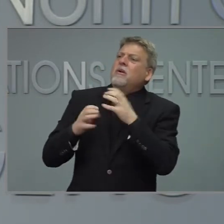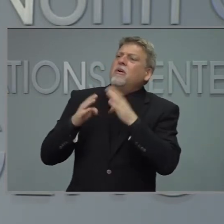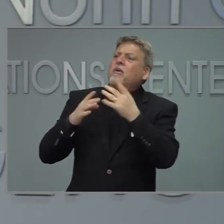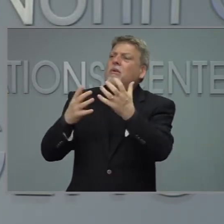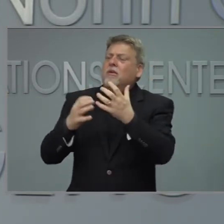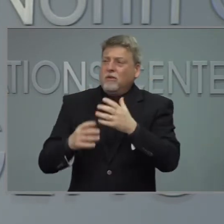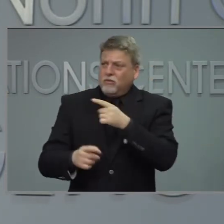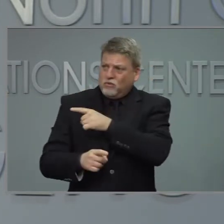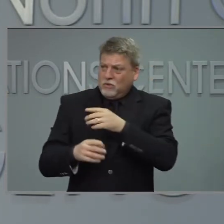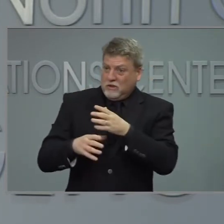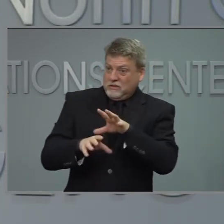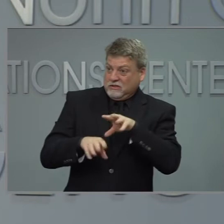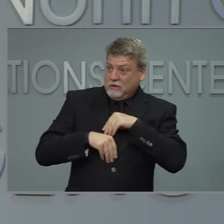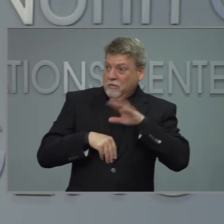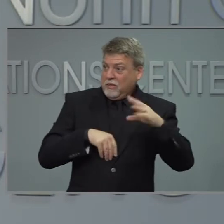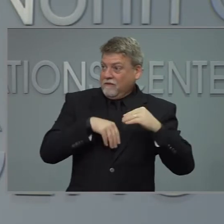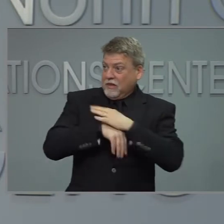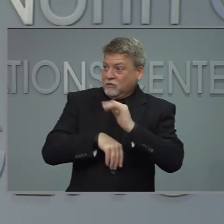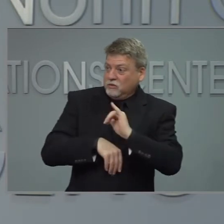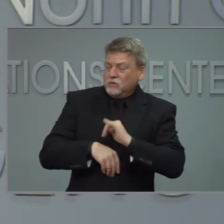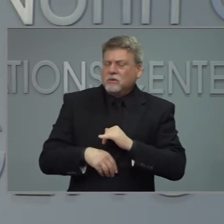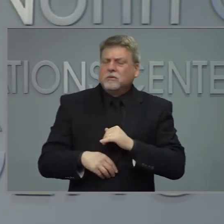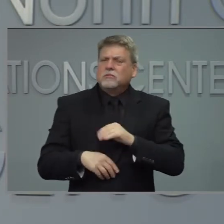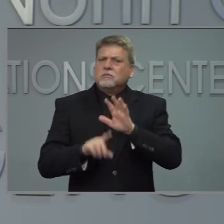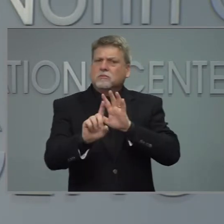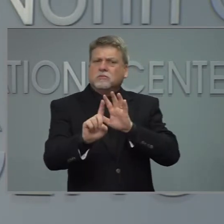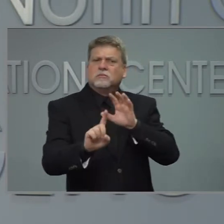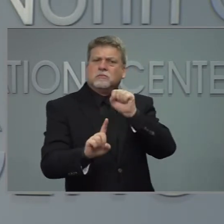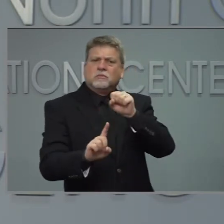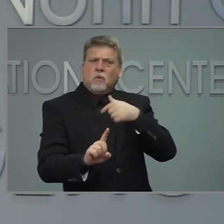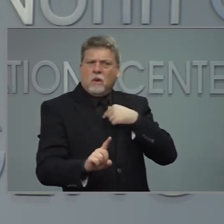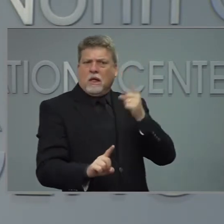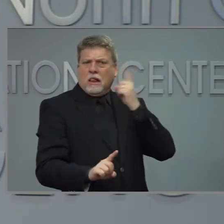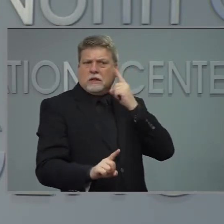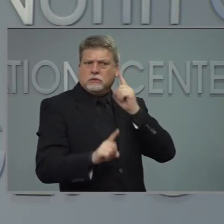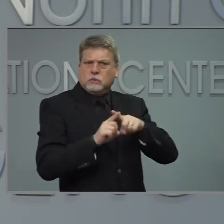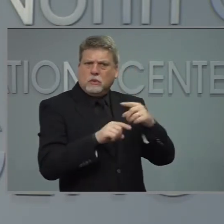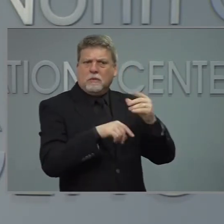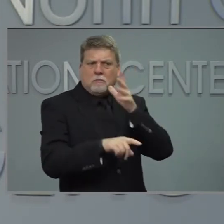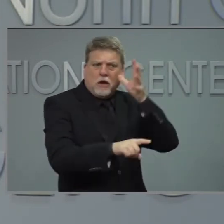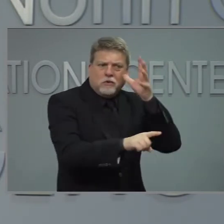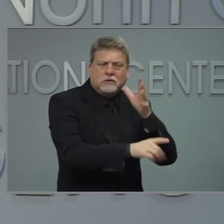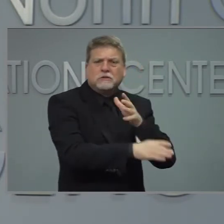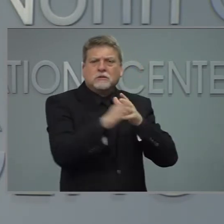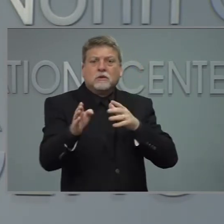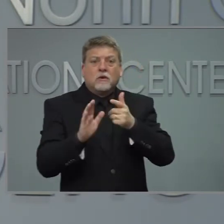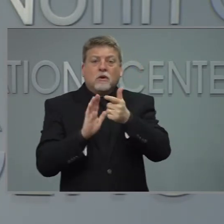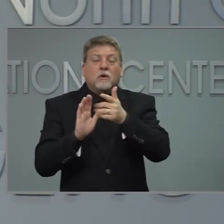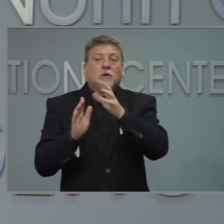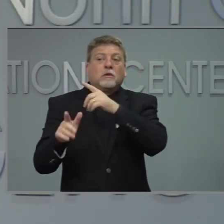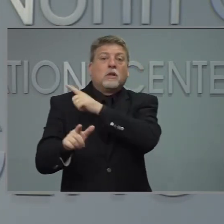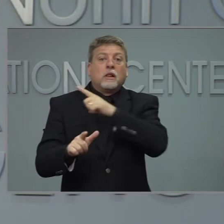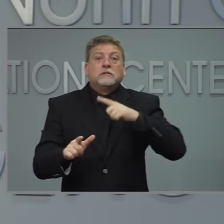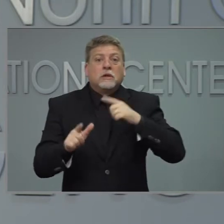abrir y estos temas es es respuesta. Hemos escuchado a los legisladores personas yo he